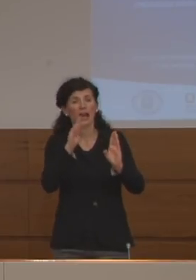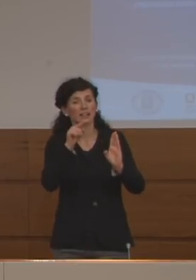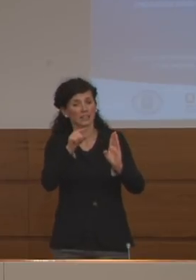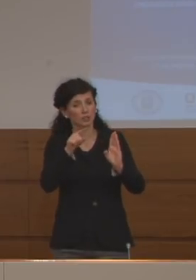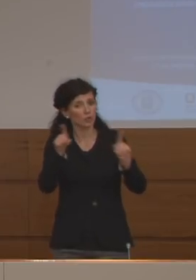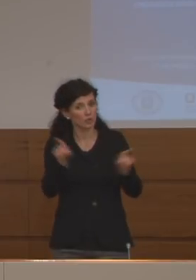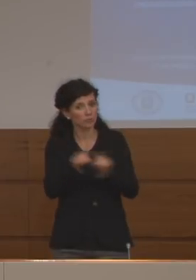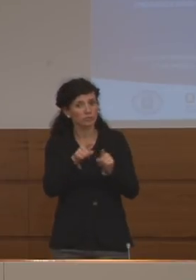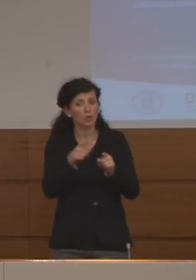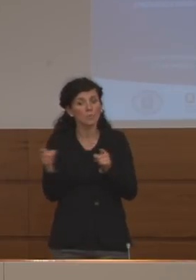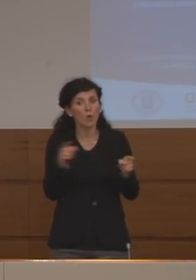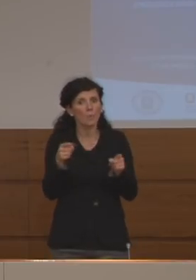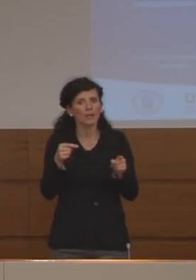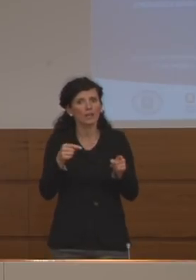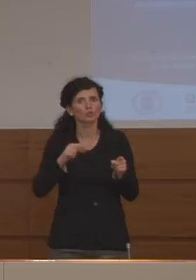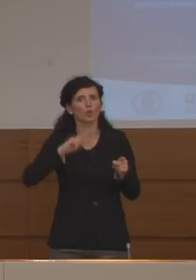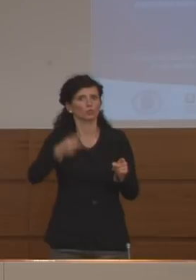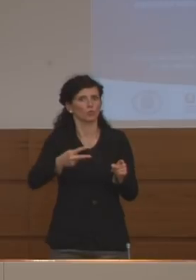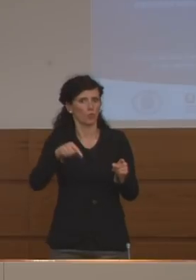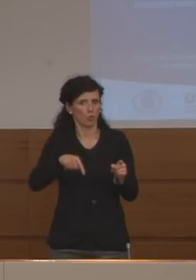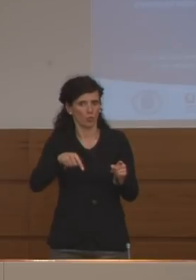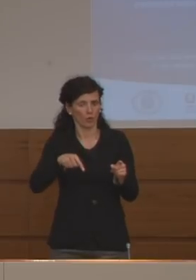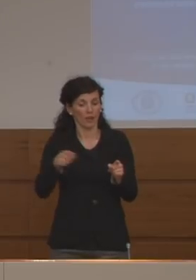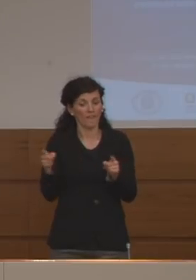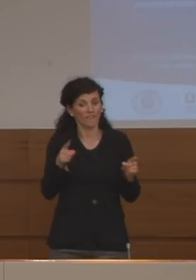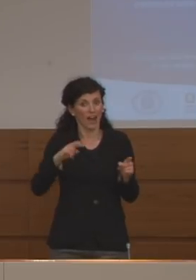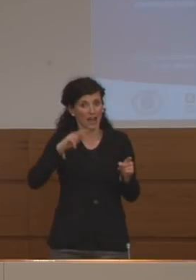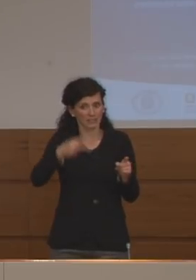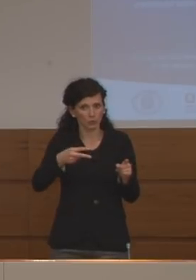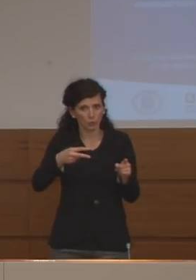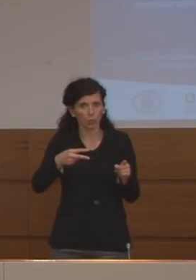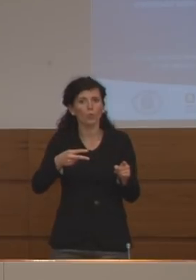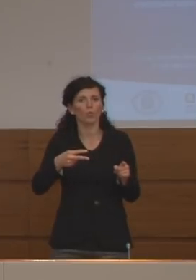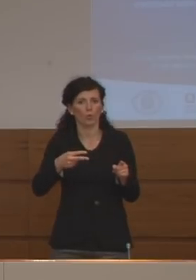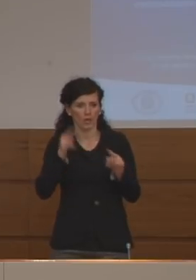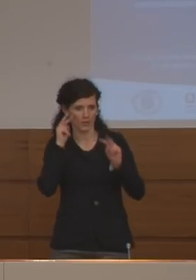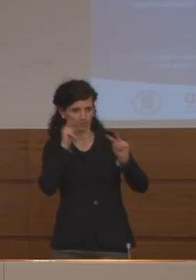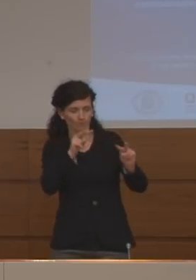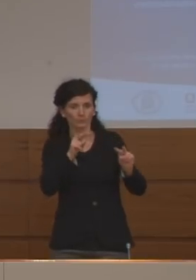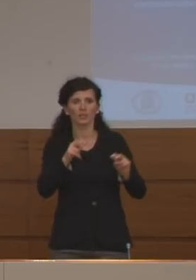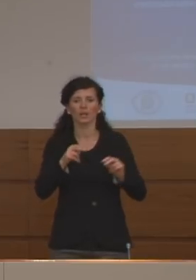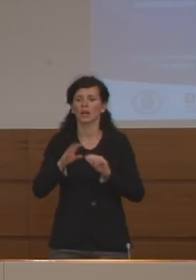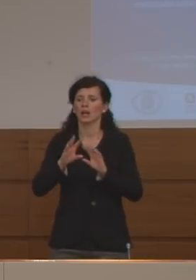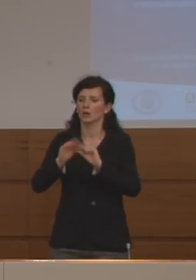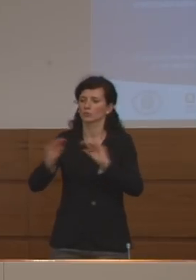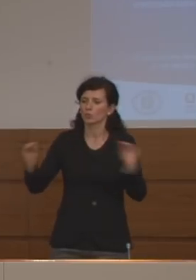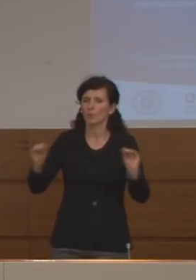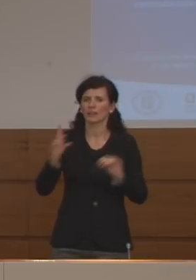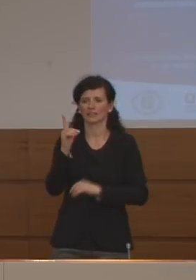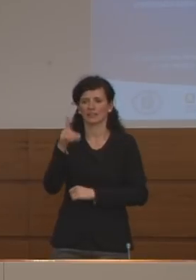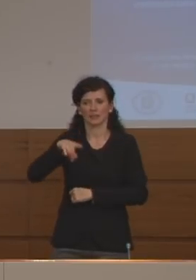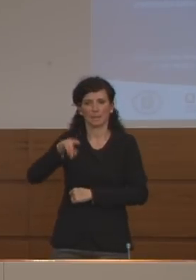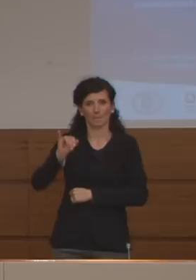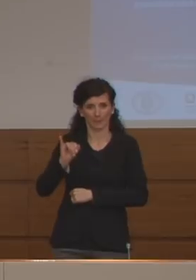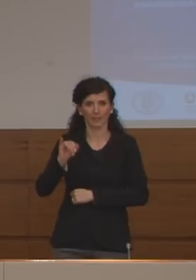Fornire adeguatamente i dispositivi di protezione individuale a chi ci lavora.